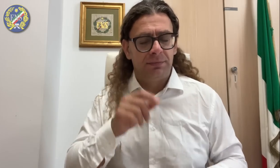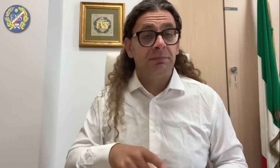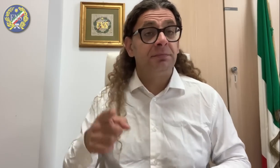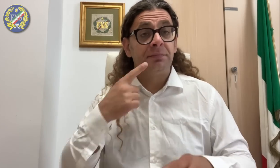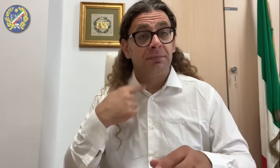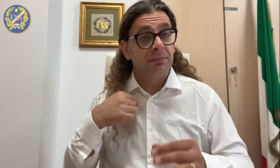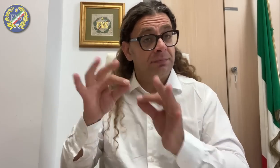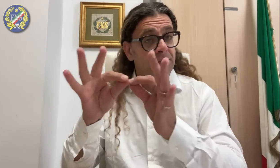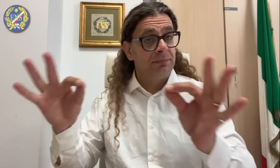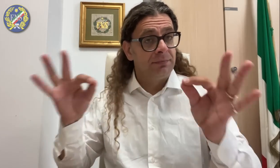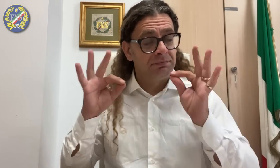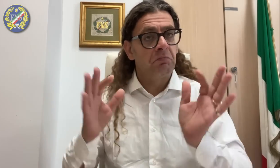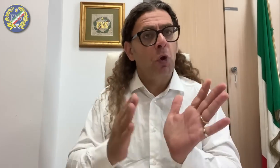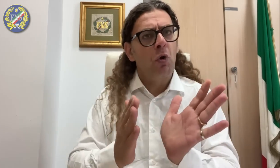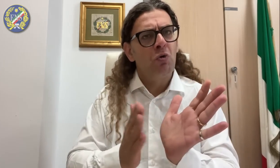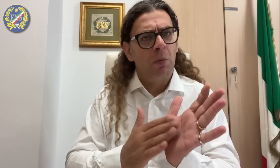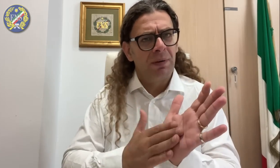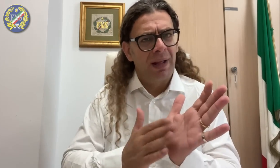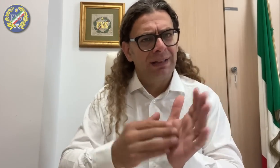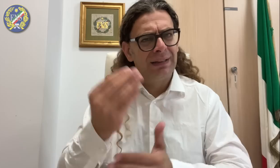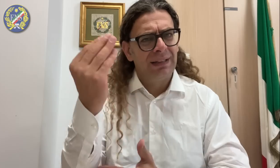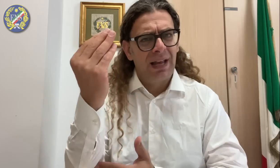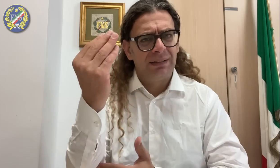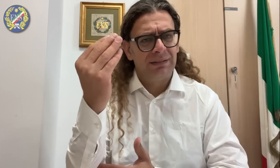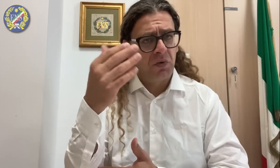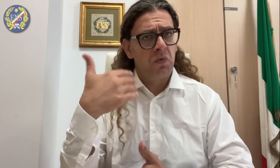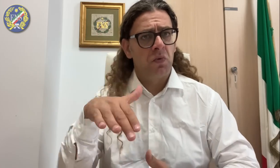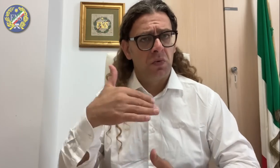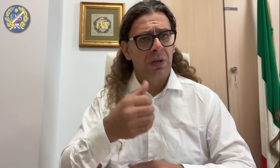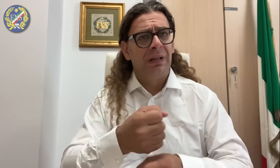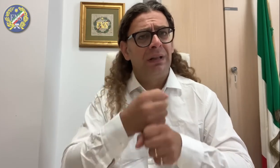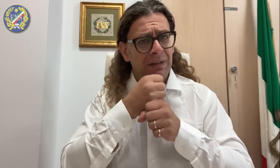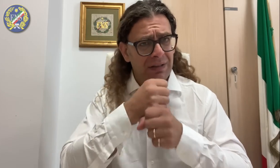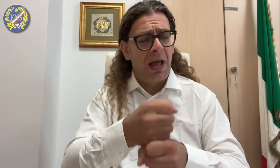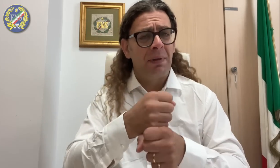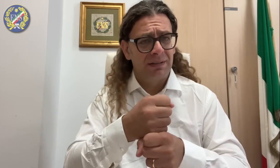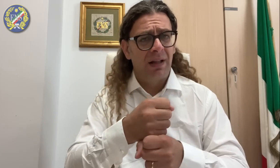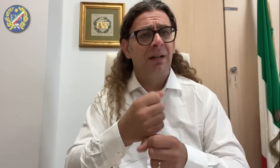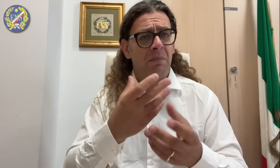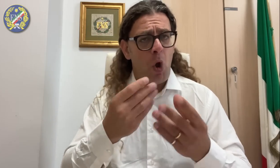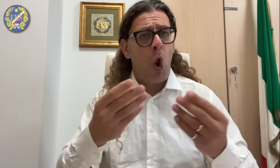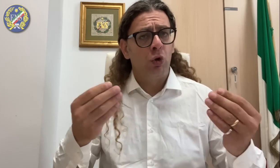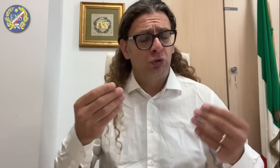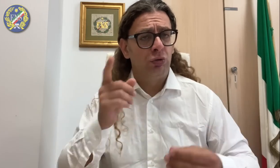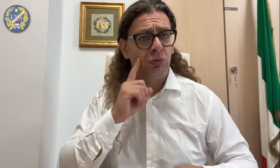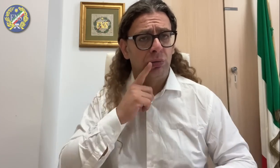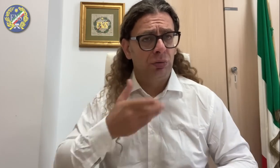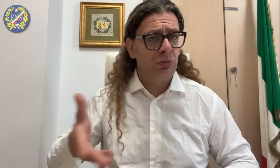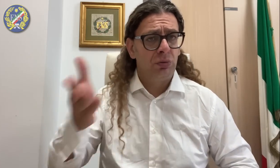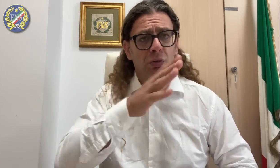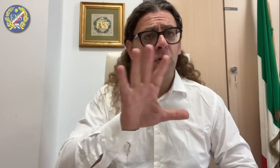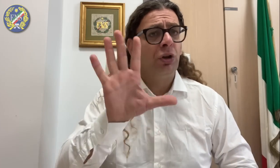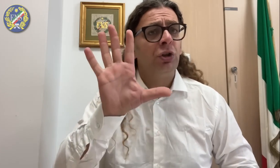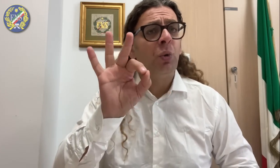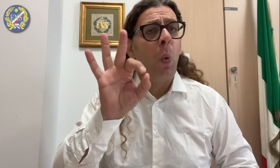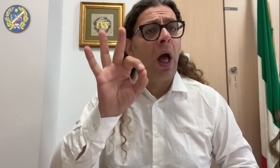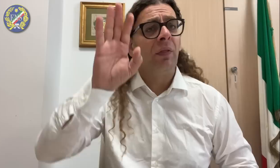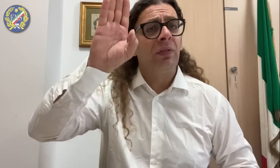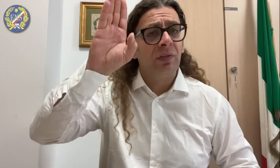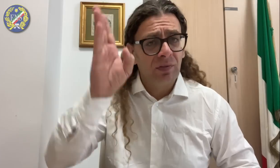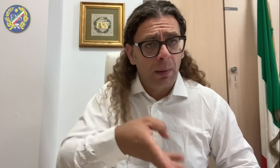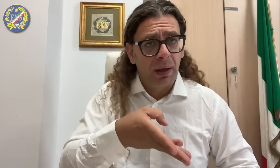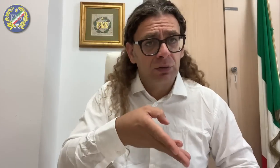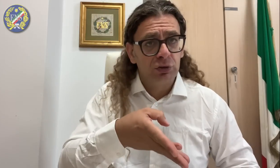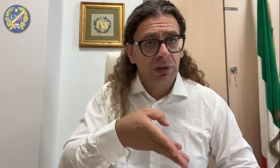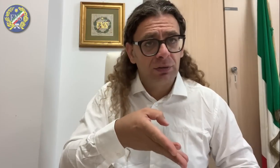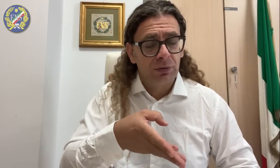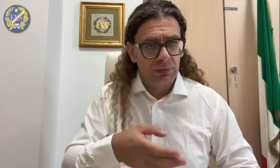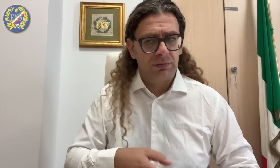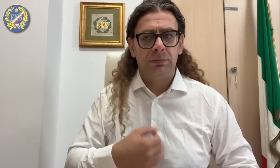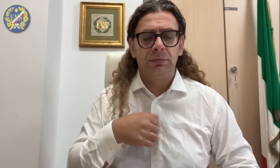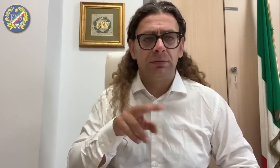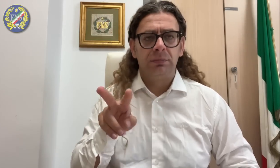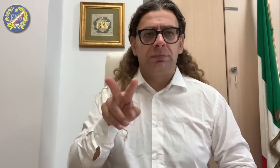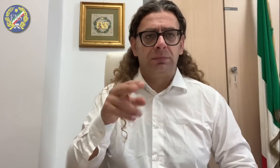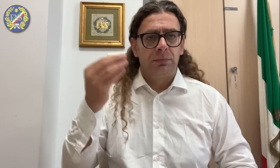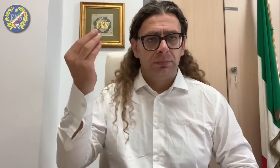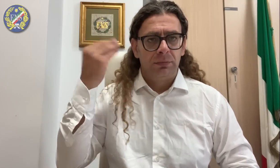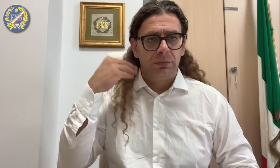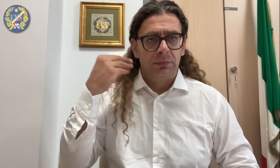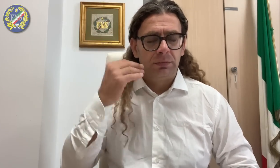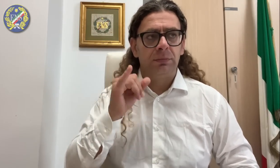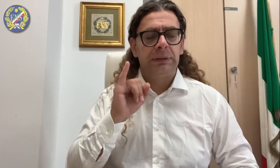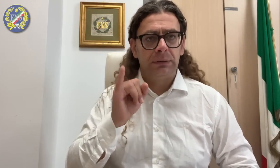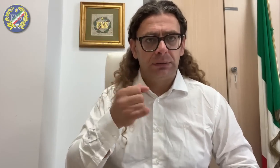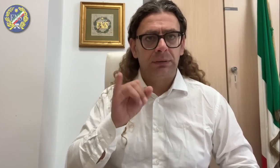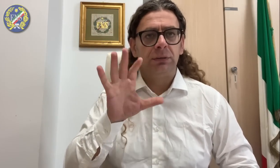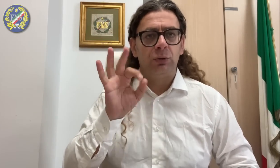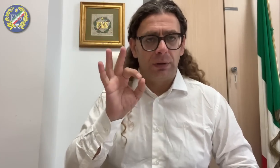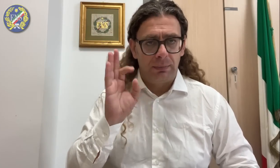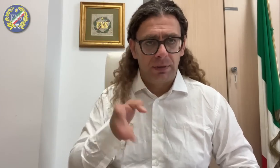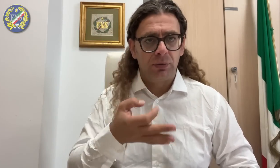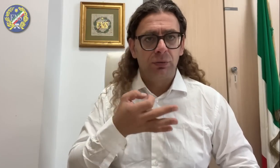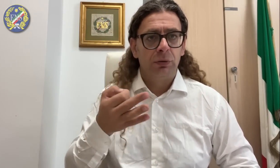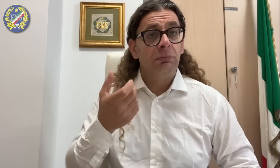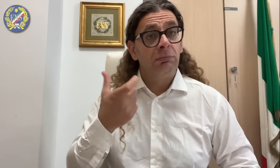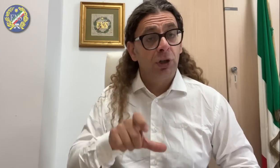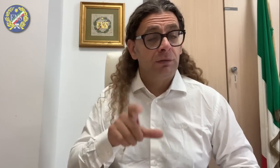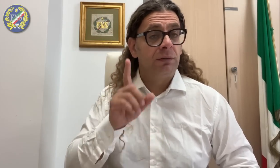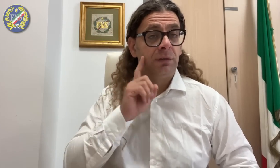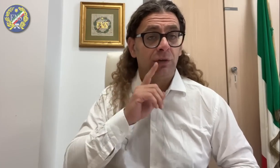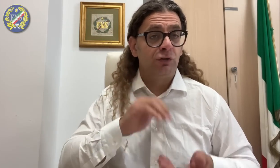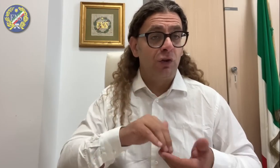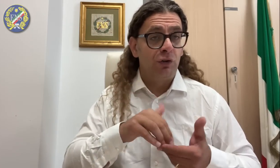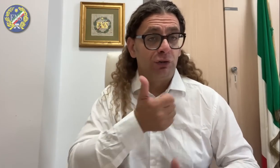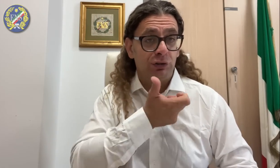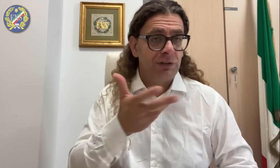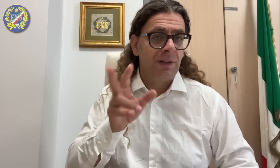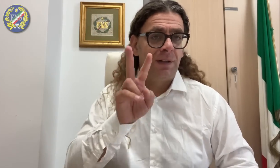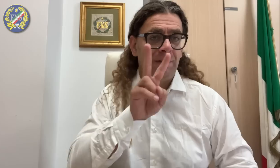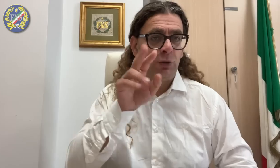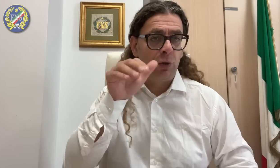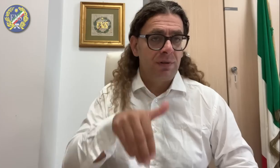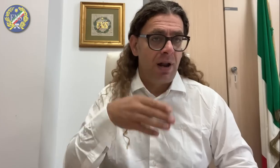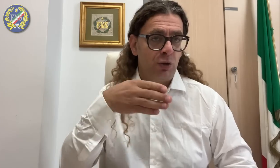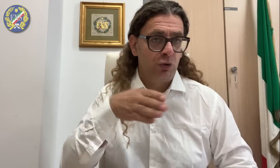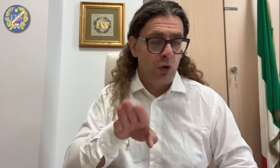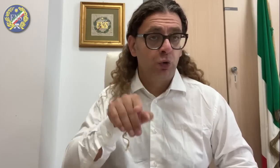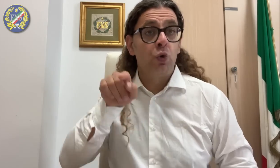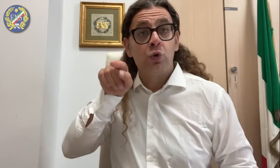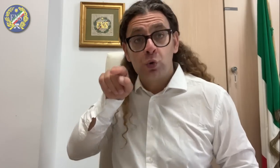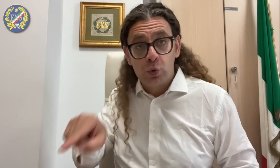Mi ha detto testuali parole: “Complimenti! L’ENS rappresenta il 50% delle persone sorde”. Certo, è giusto, si tratta del 50% perché i soci sono meno di 22.000 su un